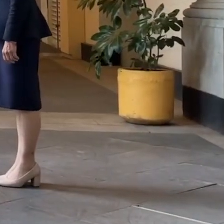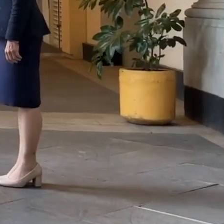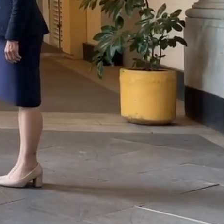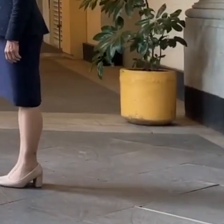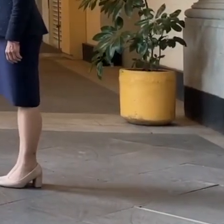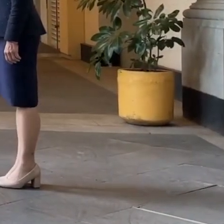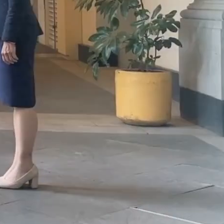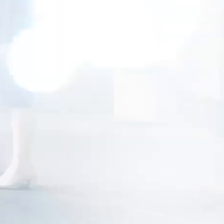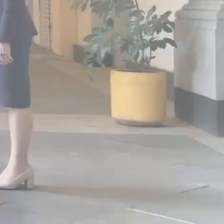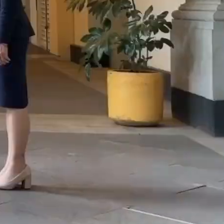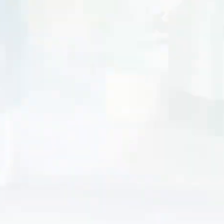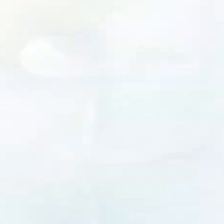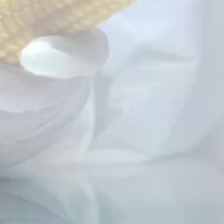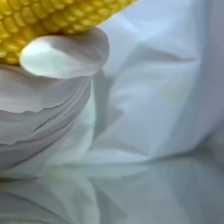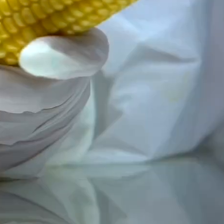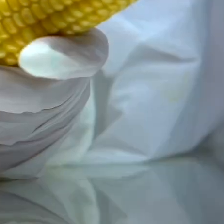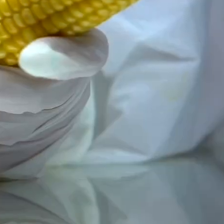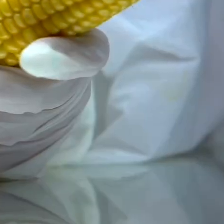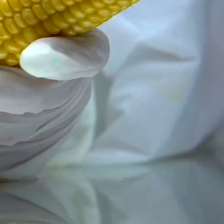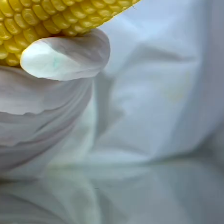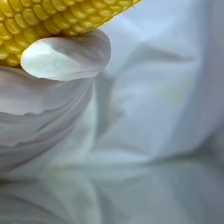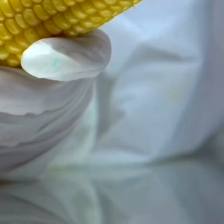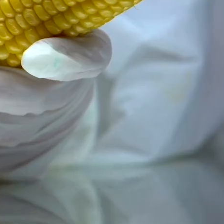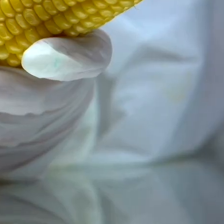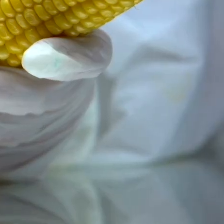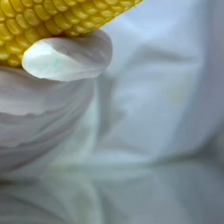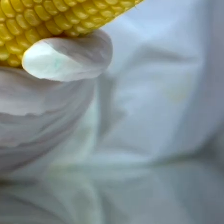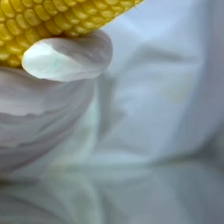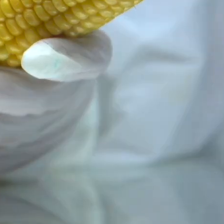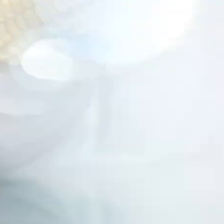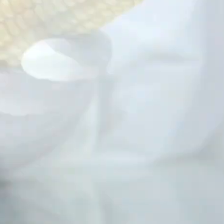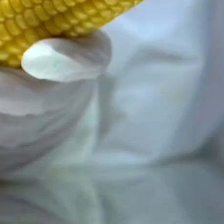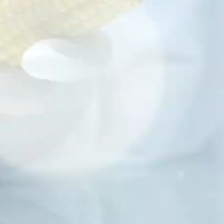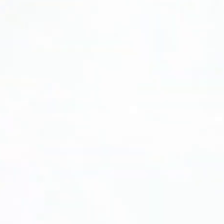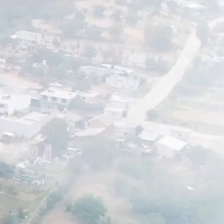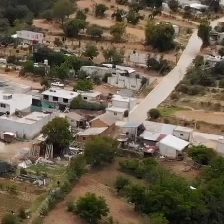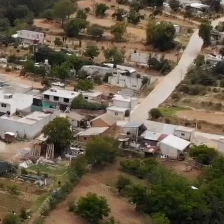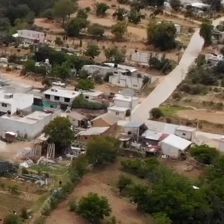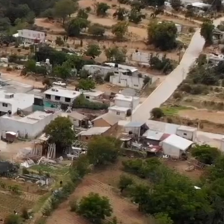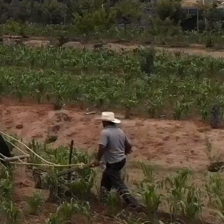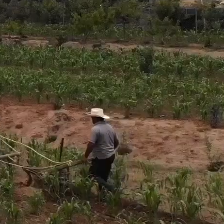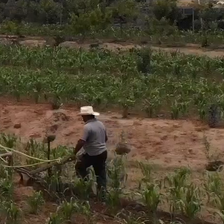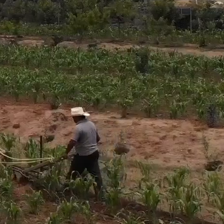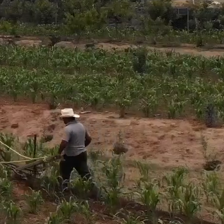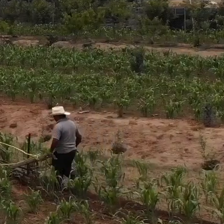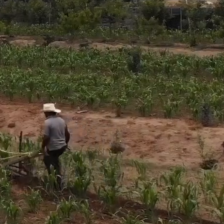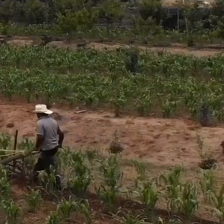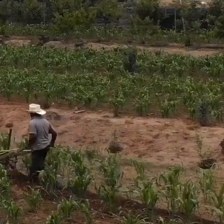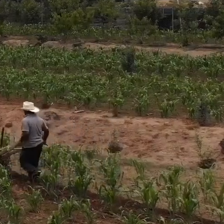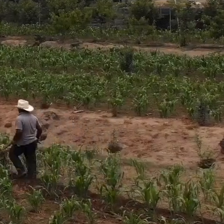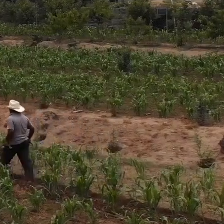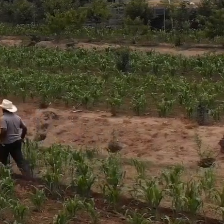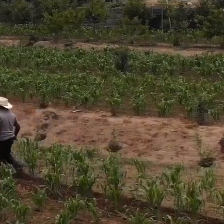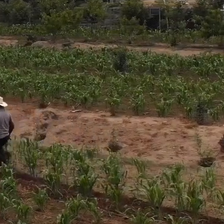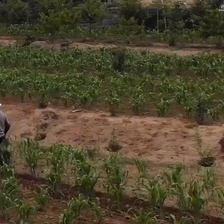a la resolución de entrada del maíz transgénico a los campos mexicanos hoy en la mañanera anunció